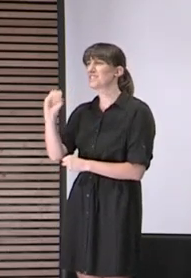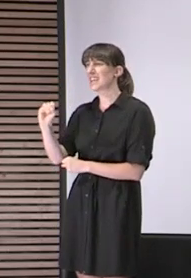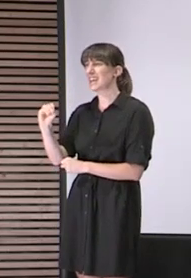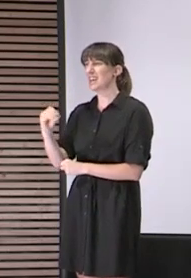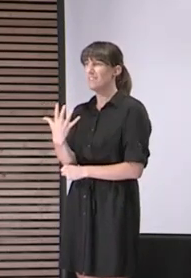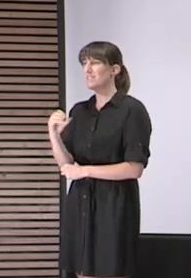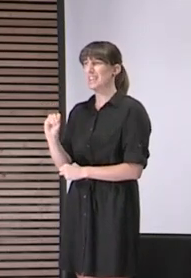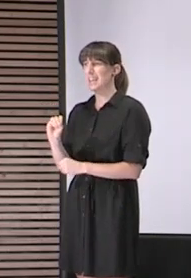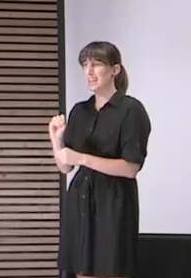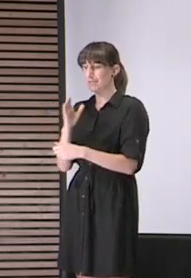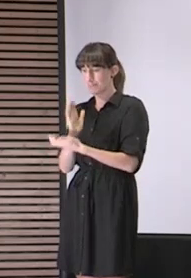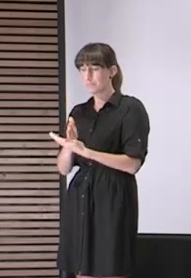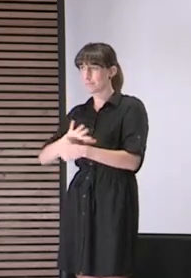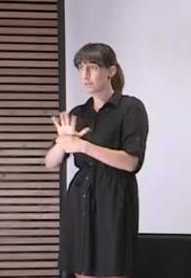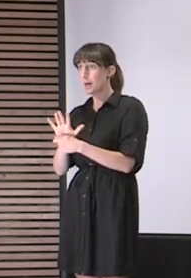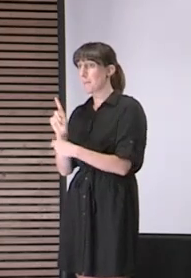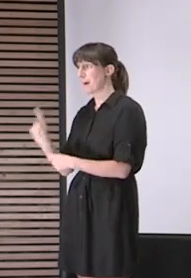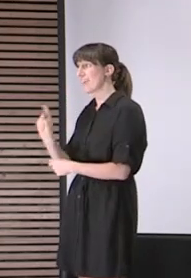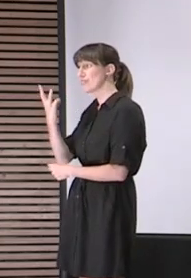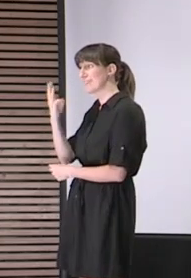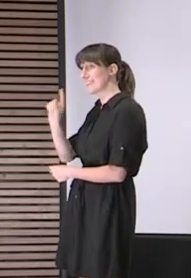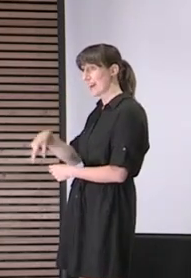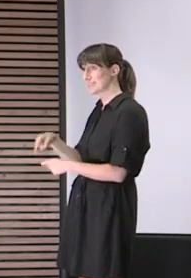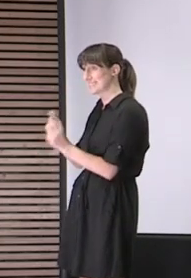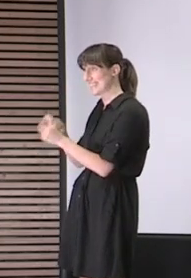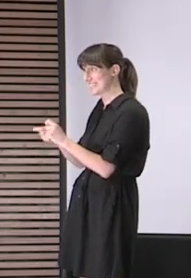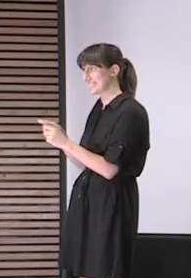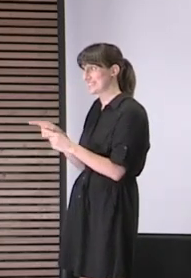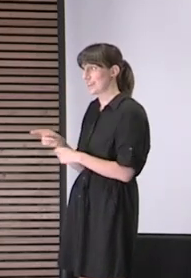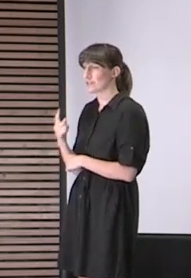que buscaremos son, por supuesto, el número de casos nuevos y, especialmente a medida que las pruebas se han incrementado y hemos visto caer